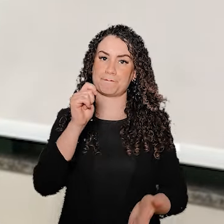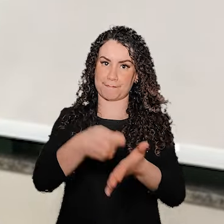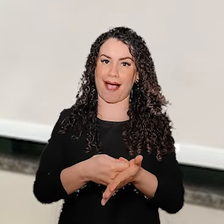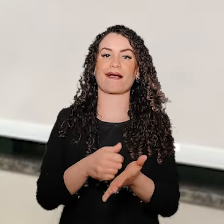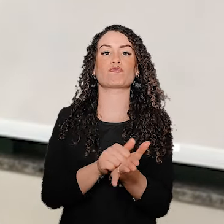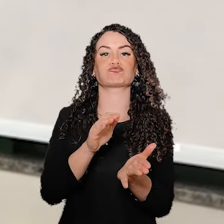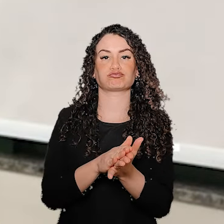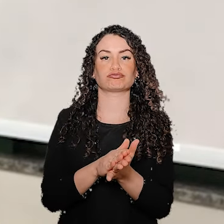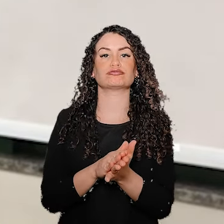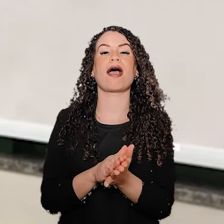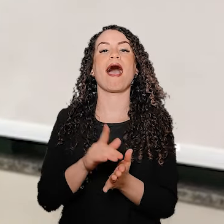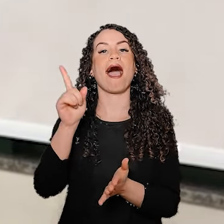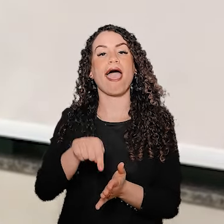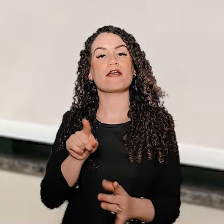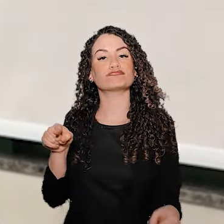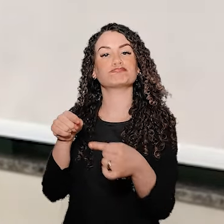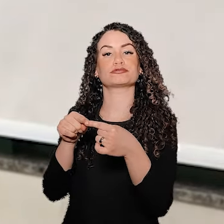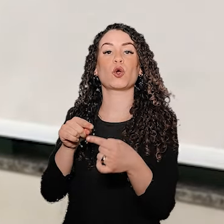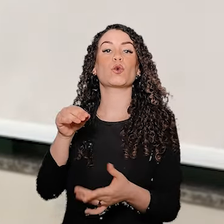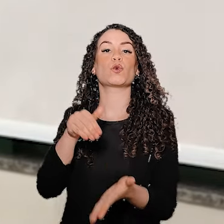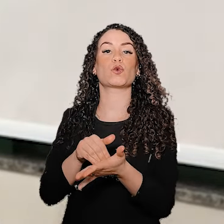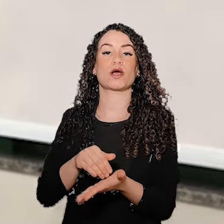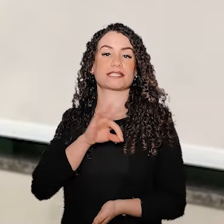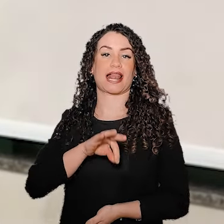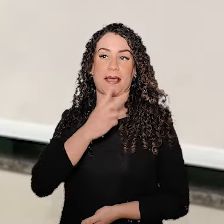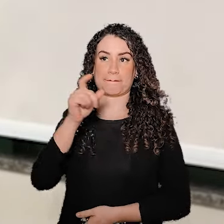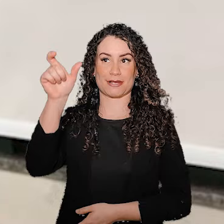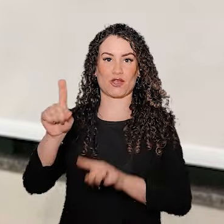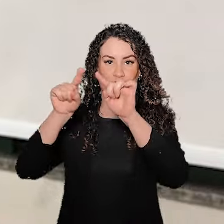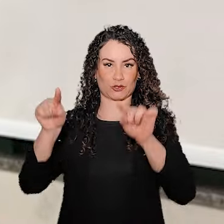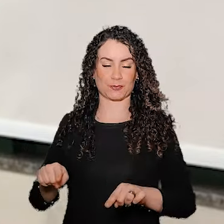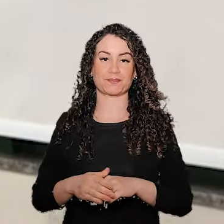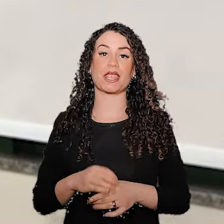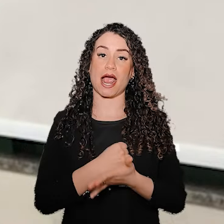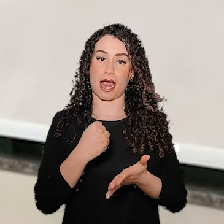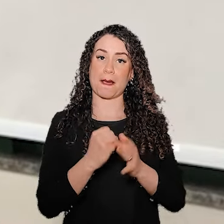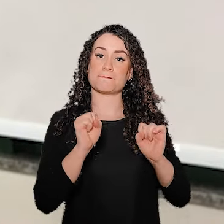equivalente ao último salário do ex-empregado. O contrato de trabalho também poderá ser extinto